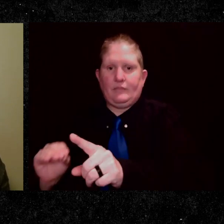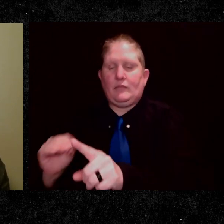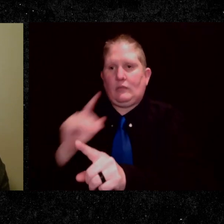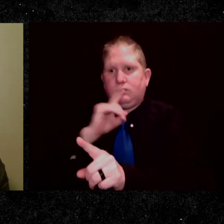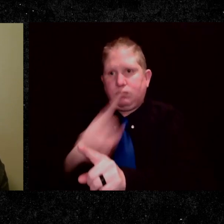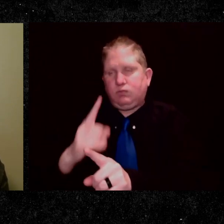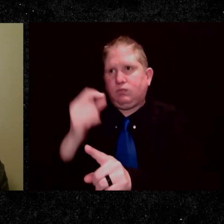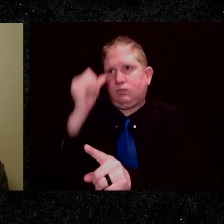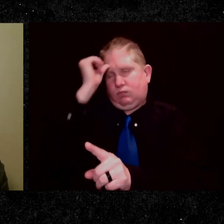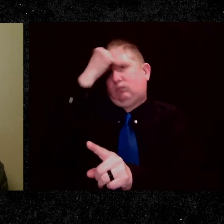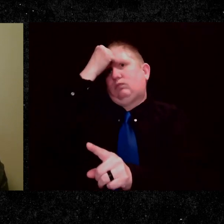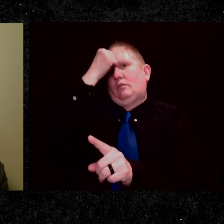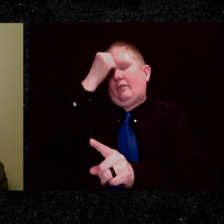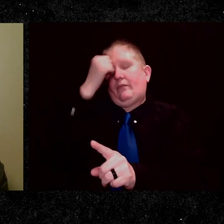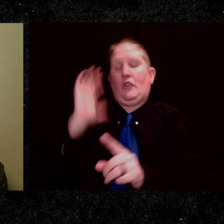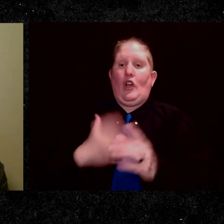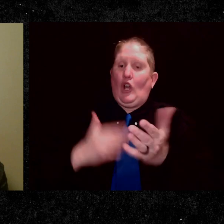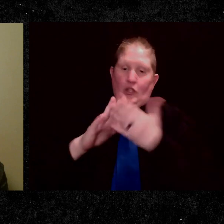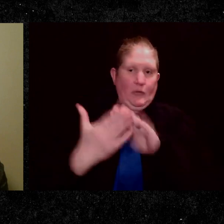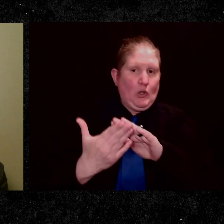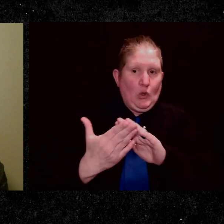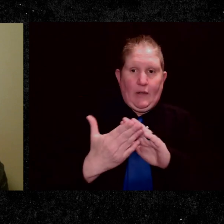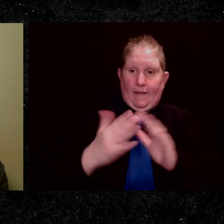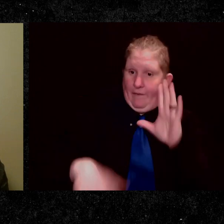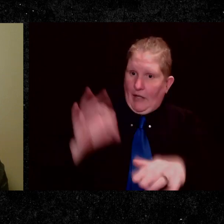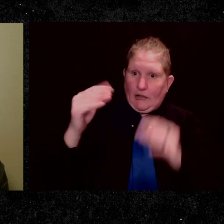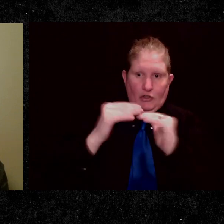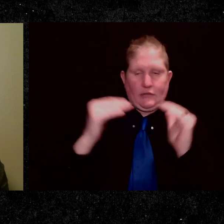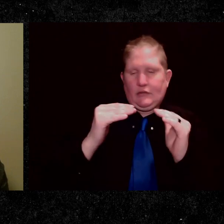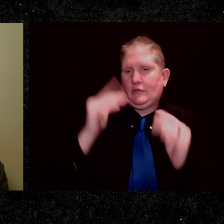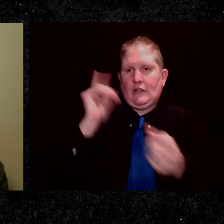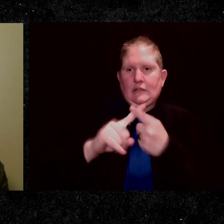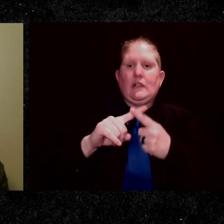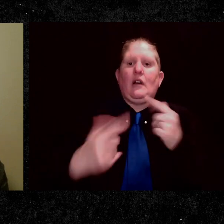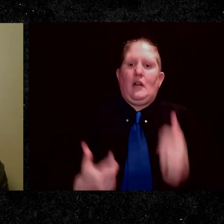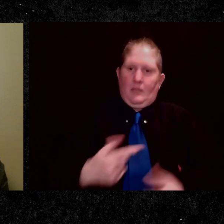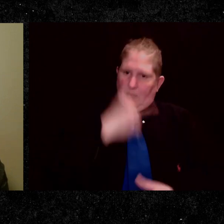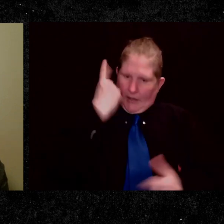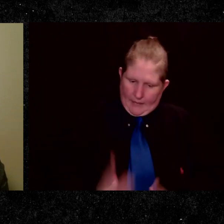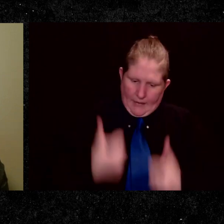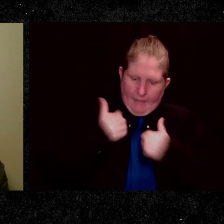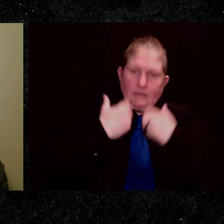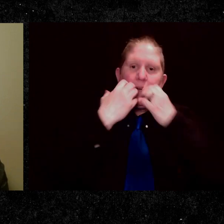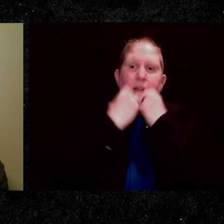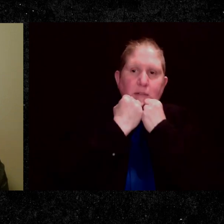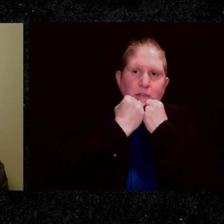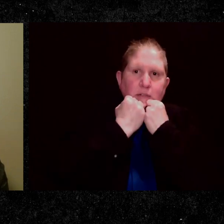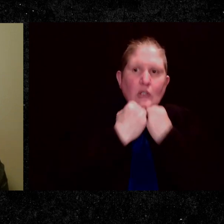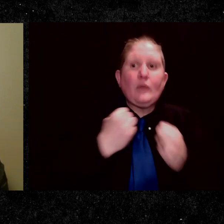de que nuestra comunidad no encontrará justicia hasta que las vidas negras importen. Mientras lees estos nombres, pensamos en todos los nombres que no conocemos